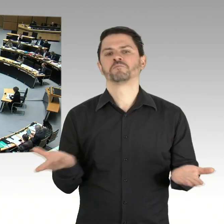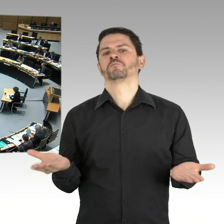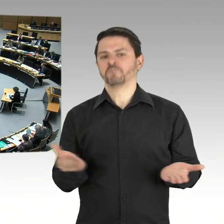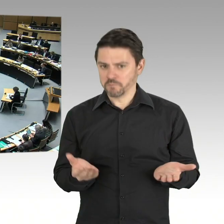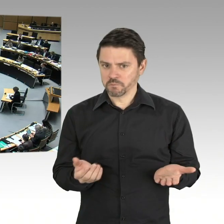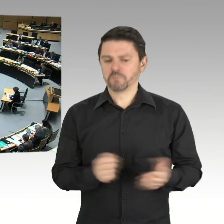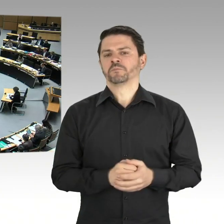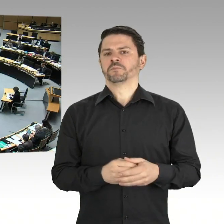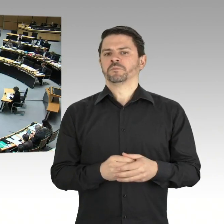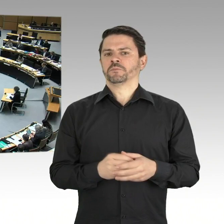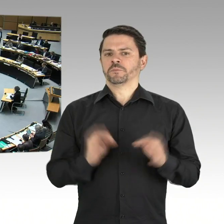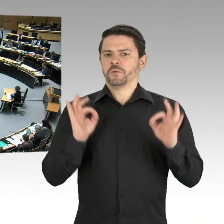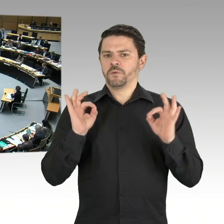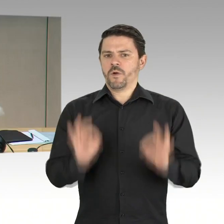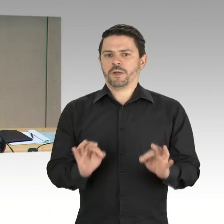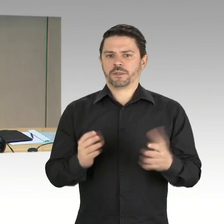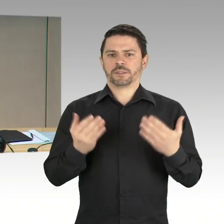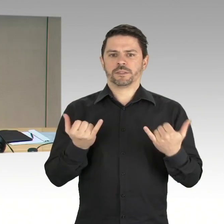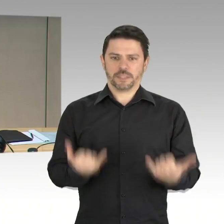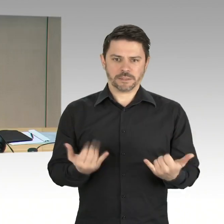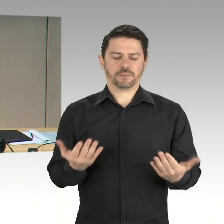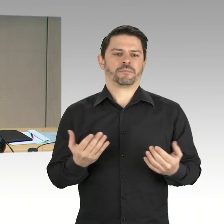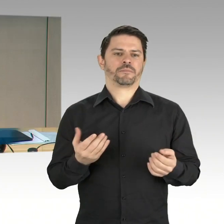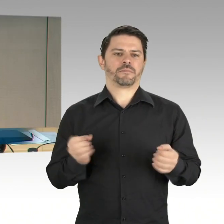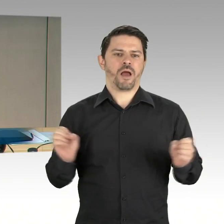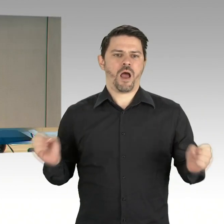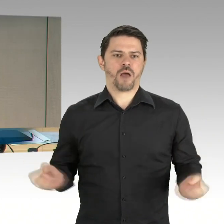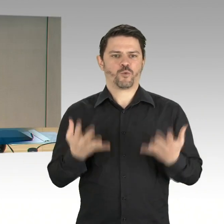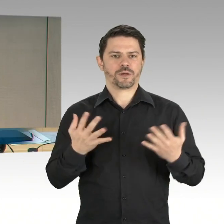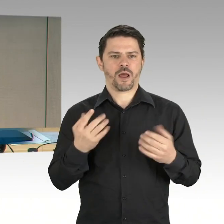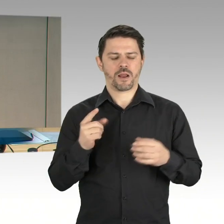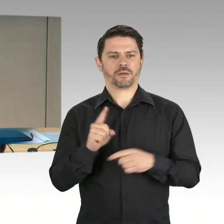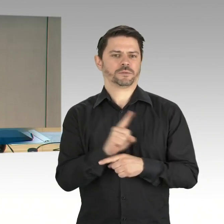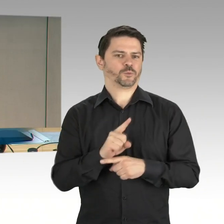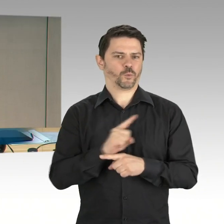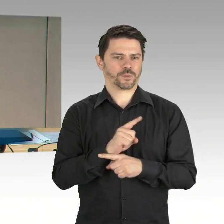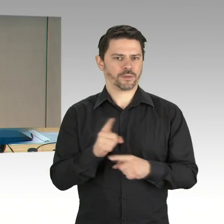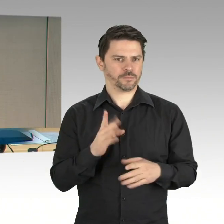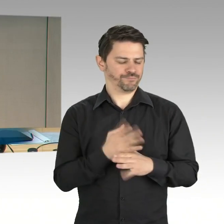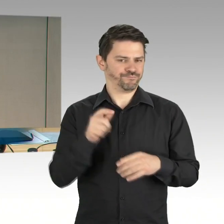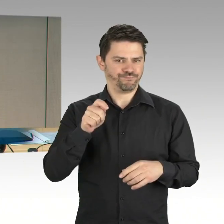und wir kommen zur Abstimmung über die Gesetzesvorlage. Zu der Gesetzesvorlage empfehlen die Ausschüsse mehrheitlich